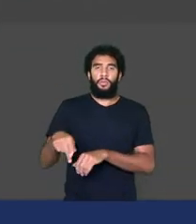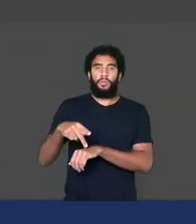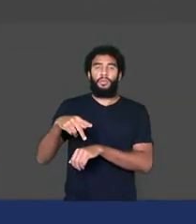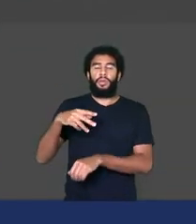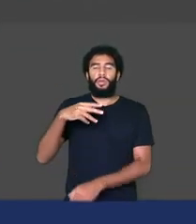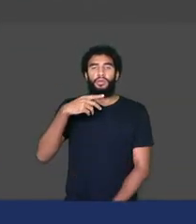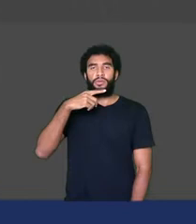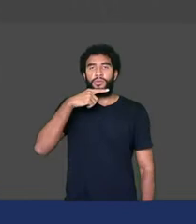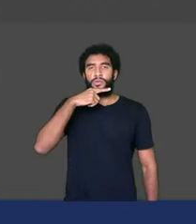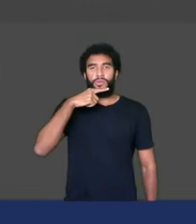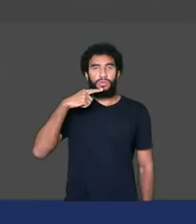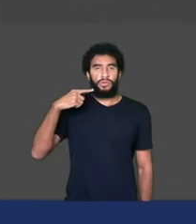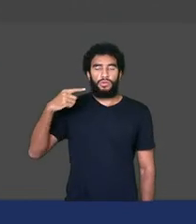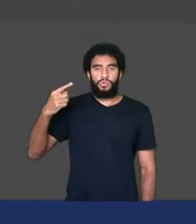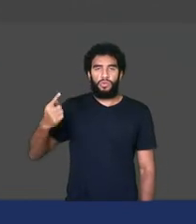LAMENTO A INVESTIDA DE PUTIN,